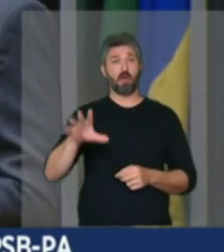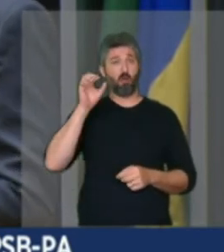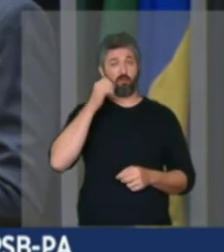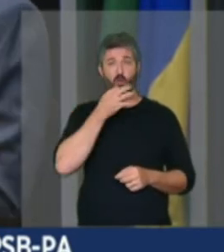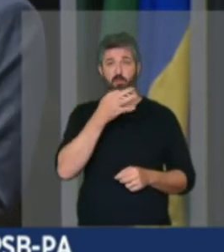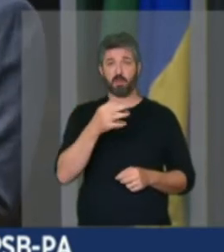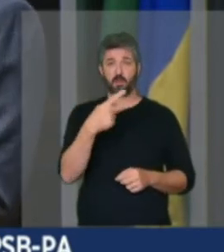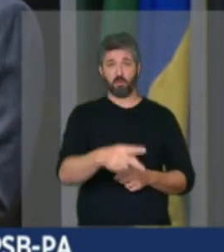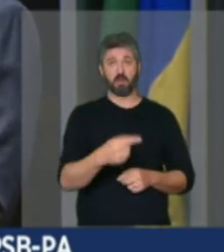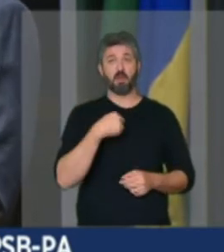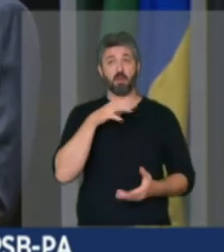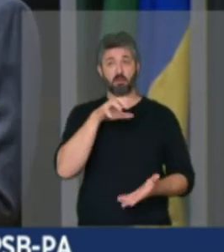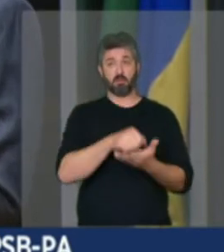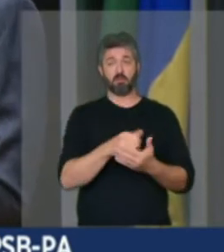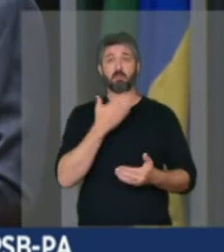PROTOCOLEI UM PEDIDO NA ELETRO NORTE E NA ELETROBRAS PARA